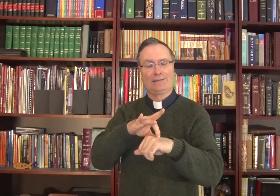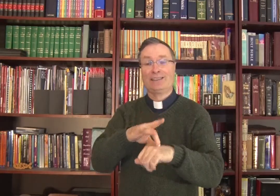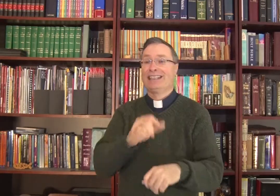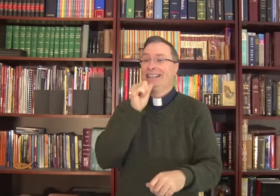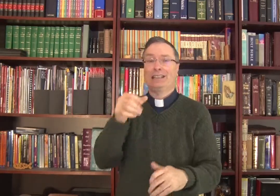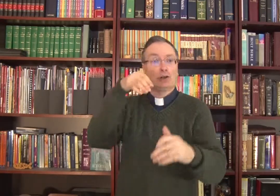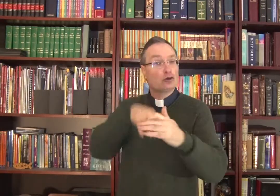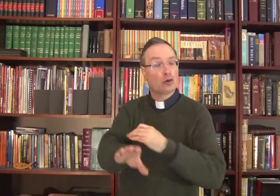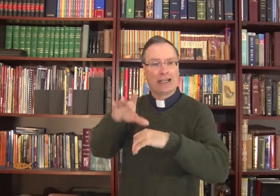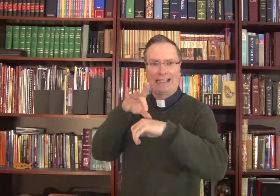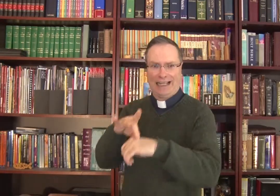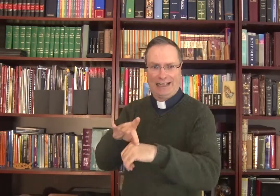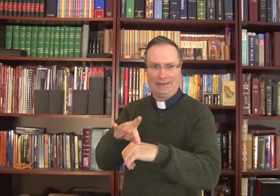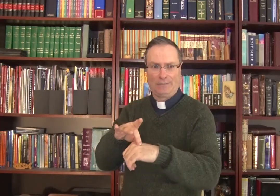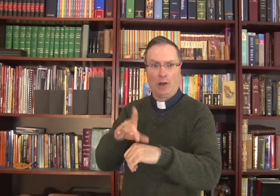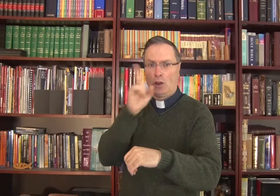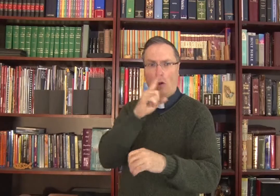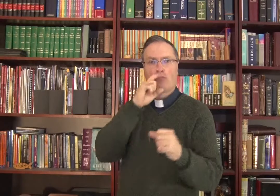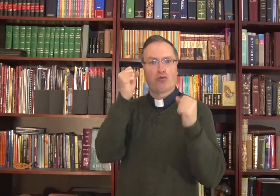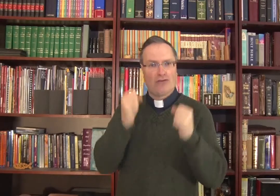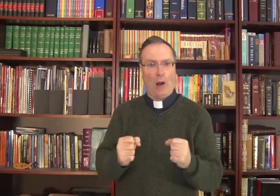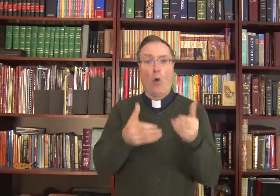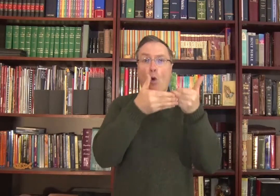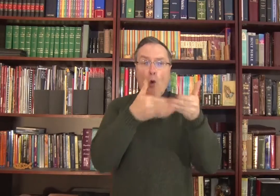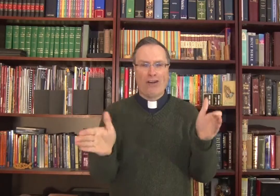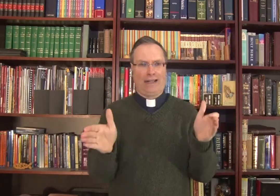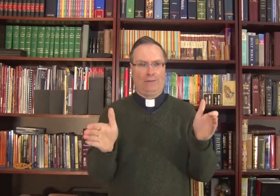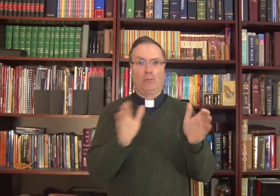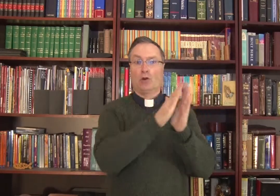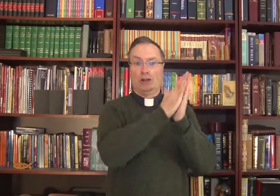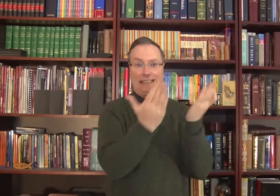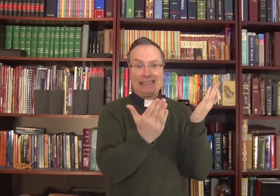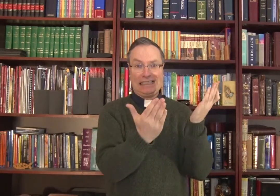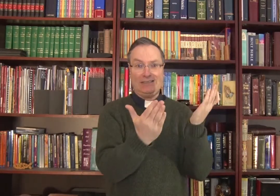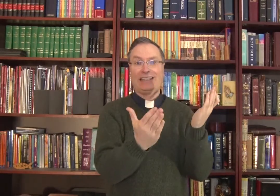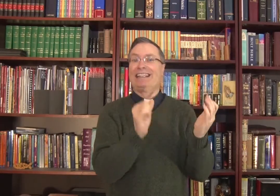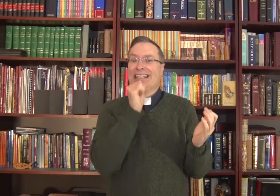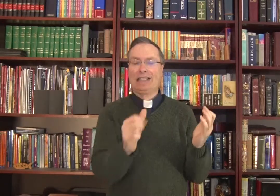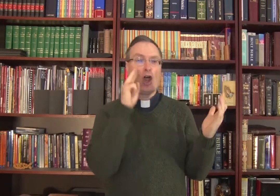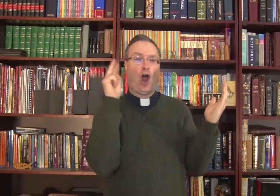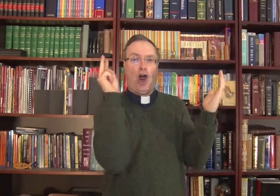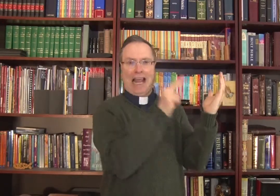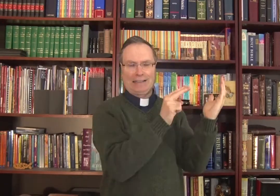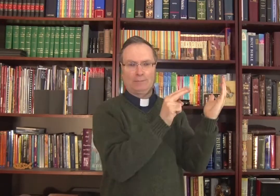ni sous la terre, ne pouvait ouvrir le livre ni le regarder.